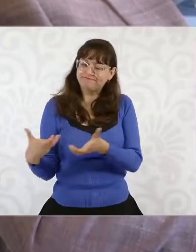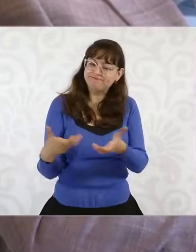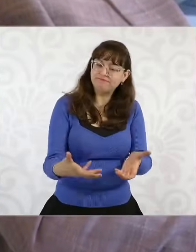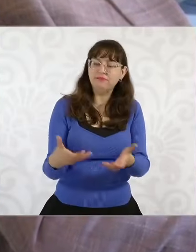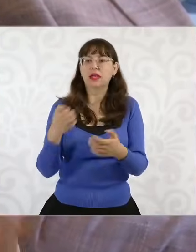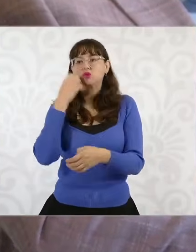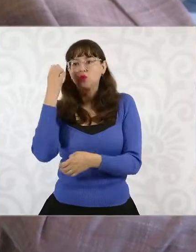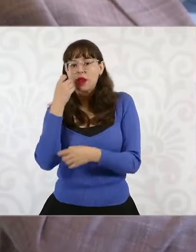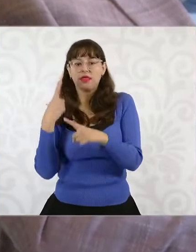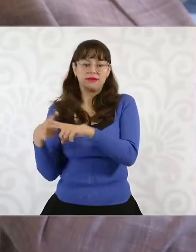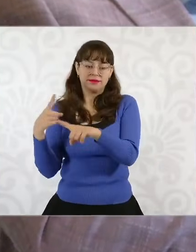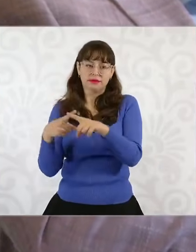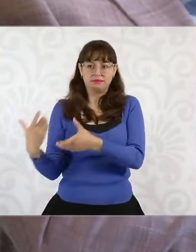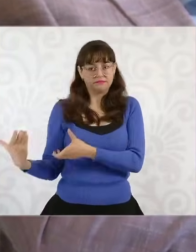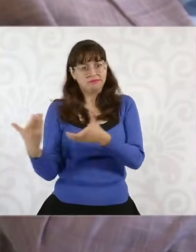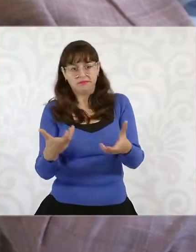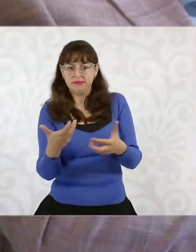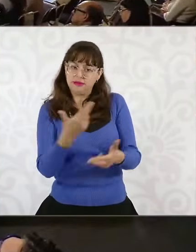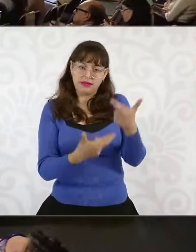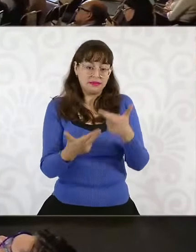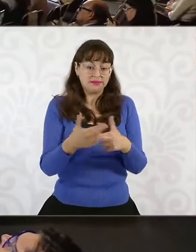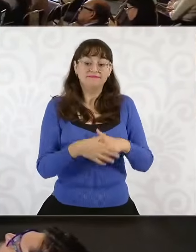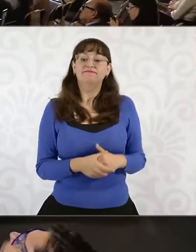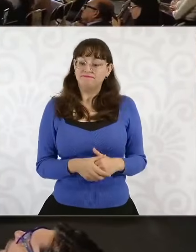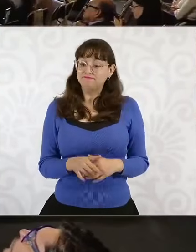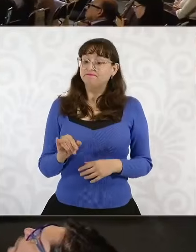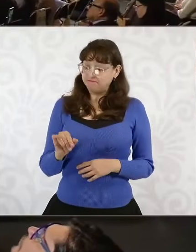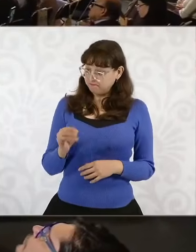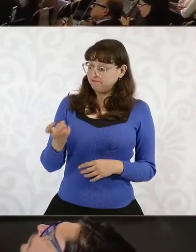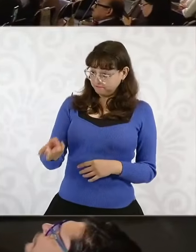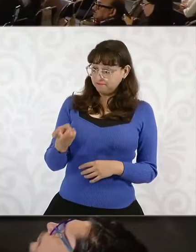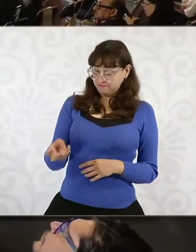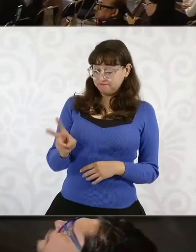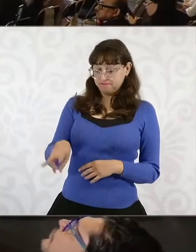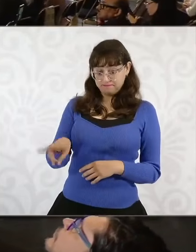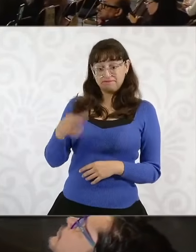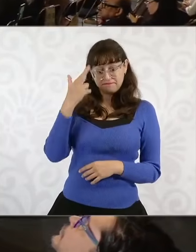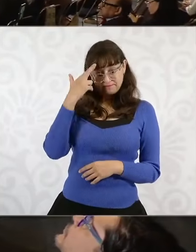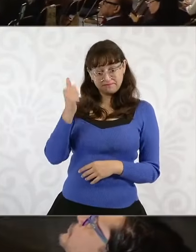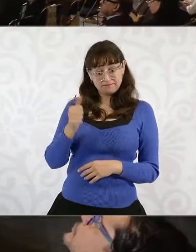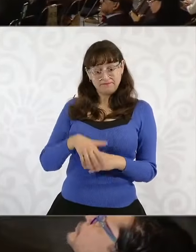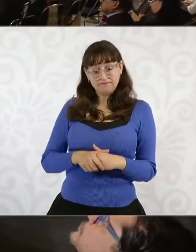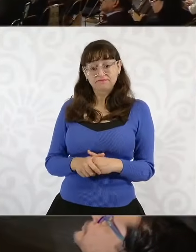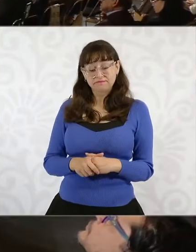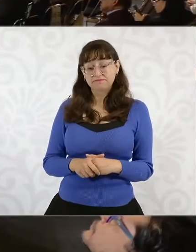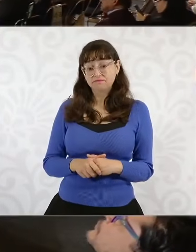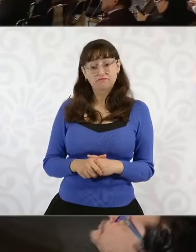instituciones, puedan regresarlas a nuestro país. Sí, totalmente de acuerdo. Este, me parece que uno